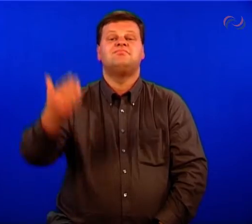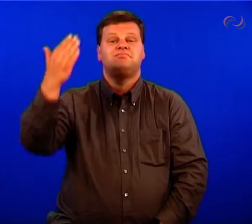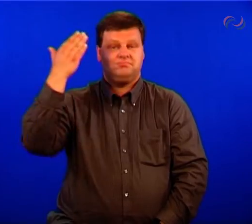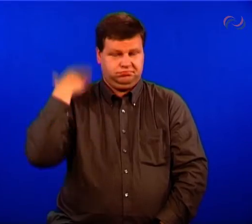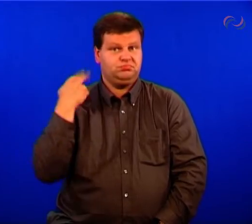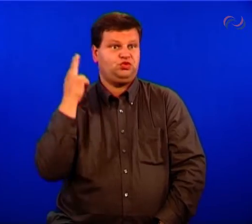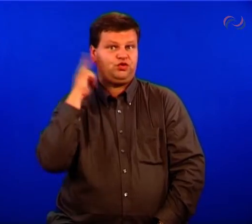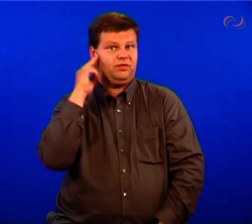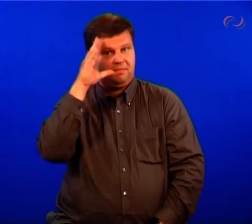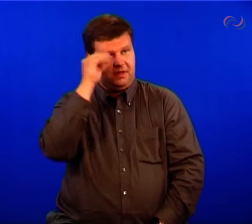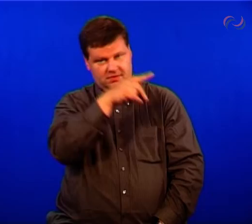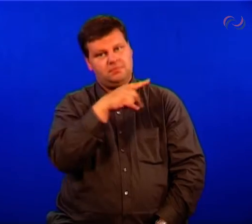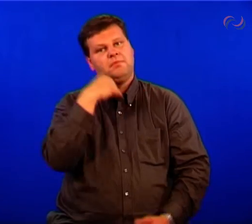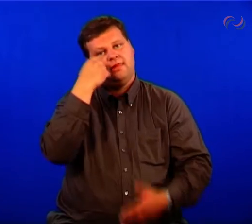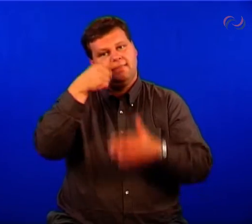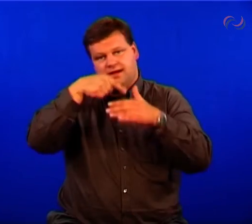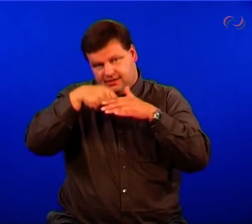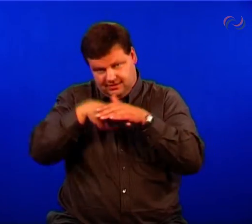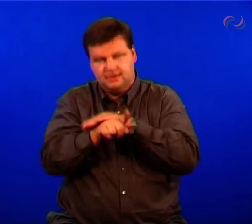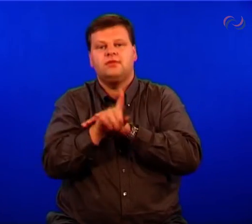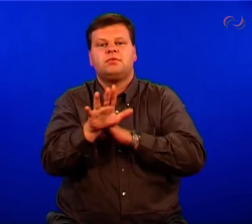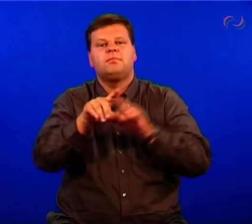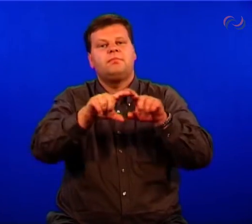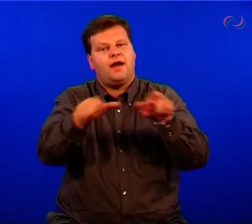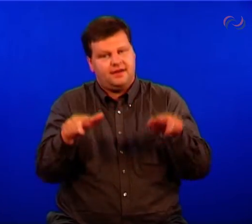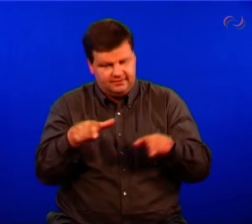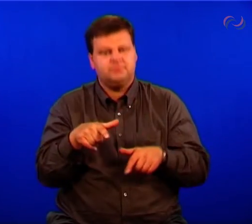Einu sinni var heyrnarlaus maður inn á bar.